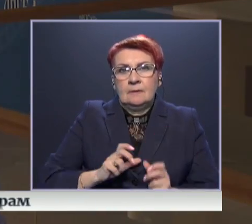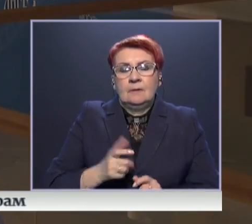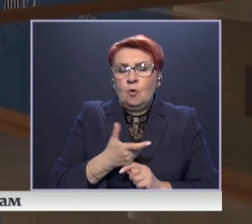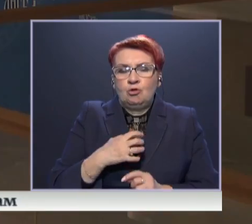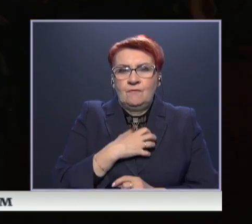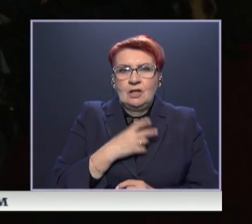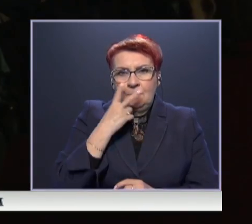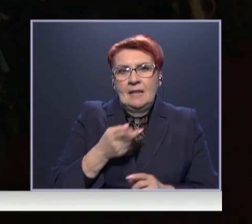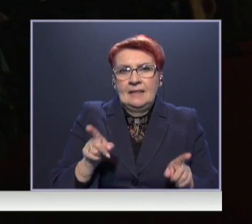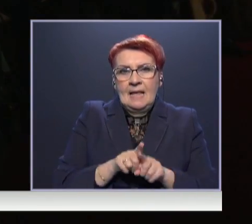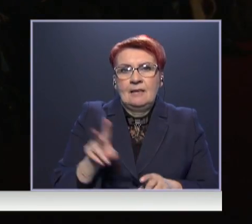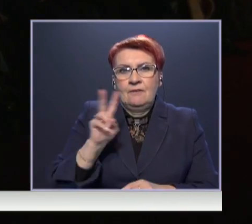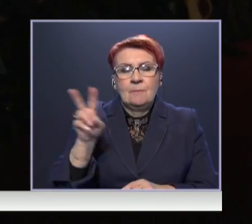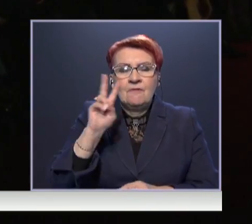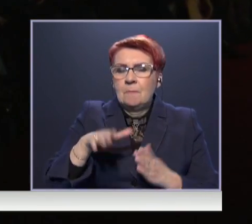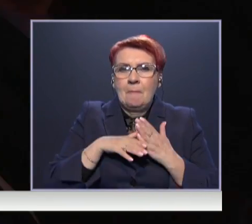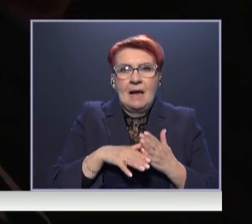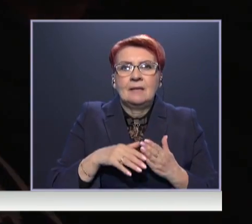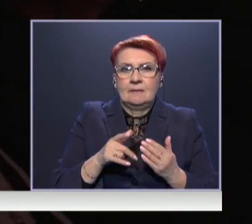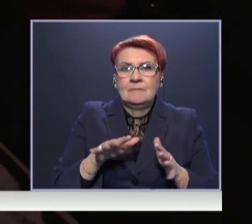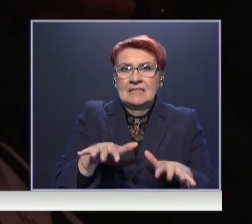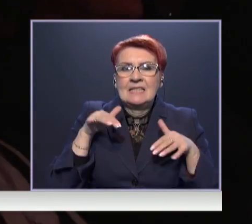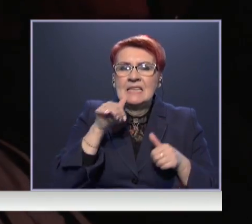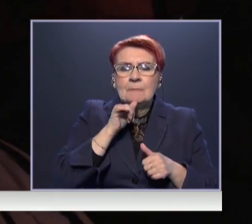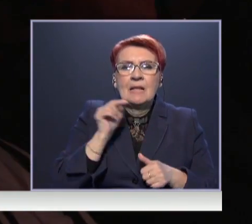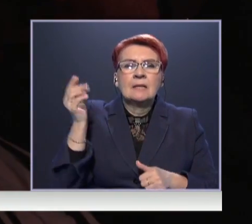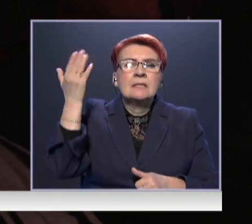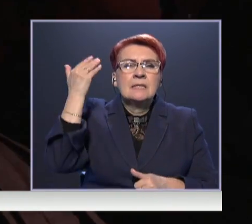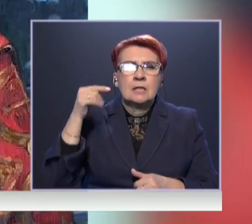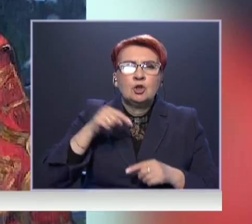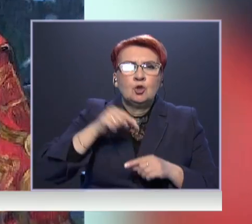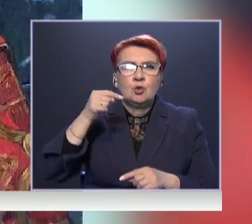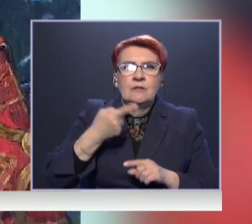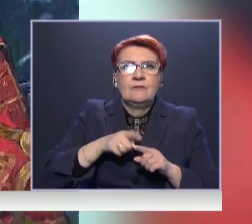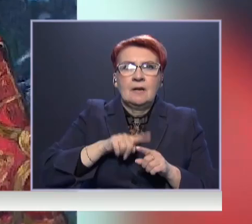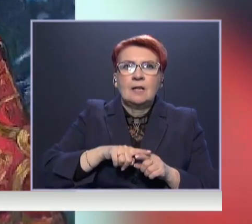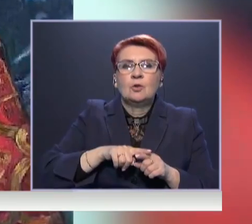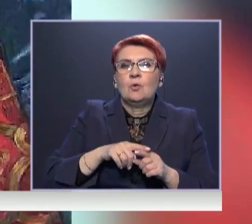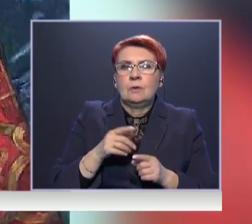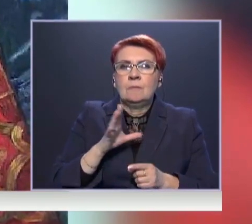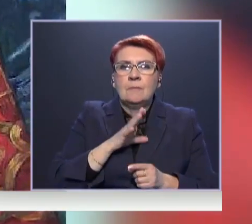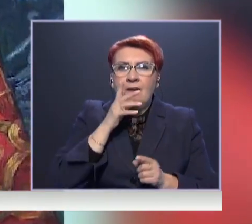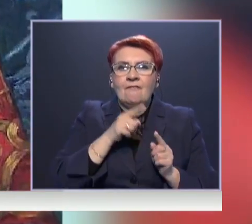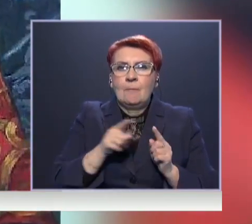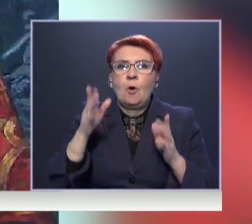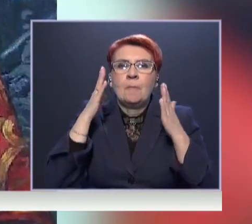такие фильмы фильм помогает зрителю испытать те чувства которые настигали человека в эпоху патриарха Гермогена